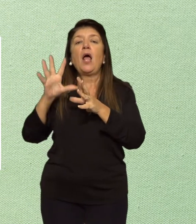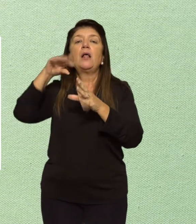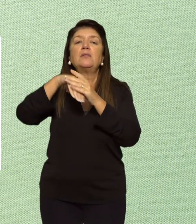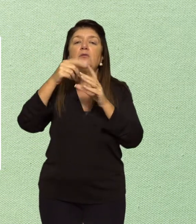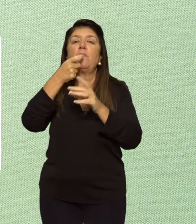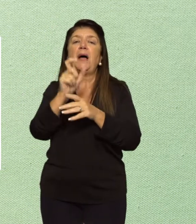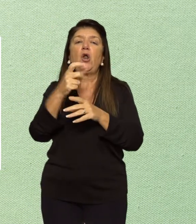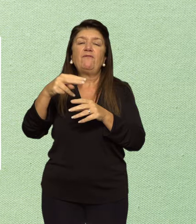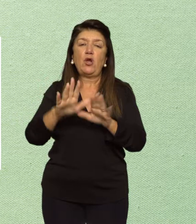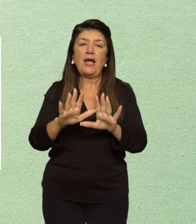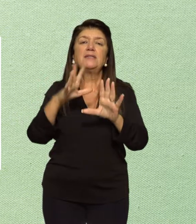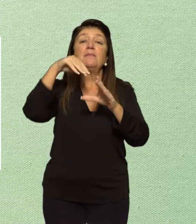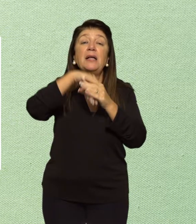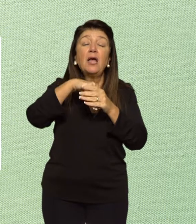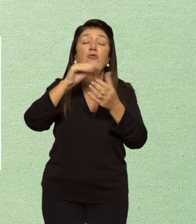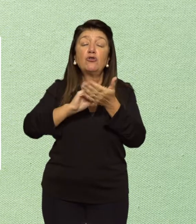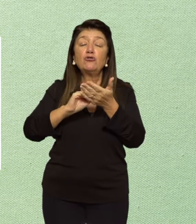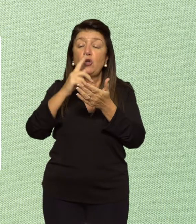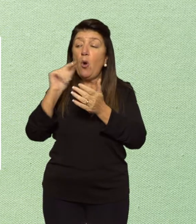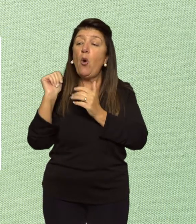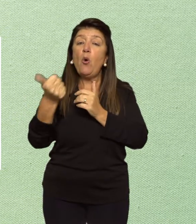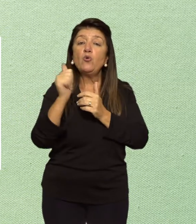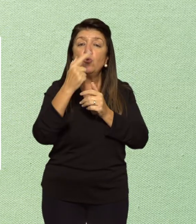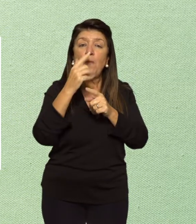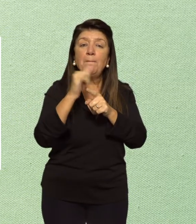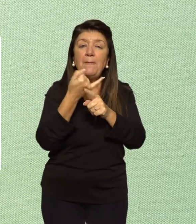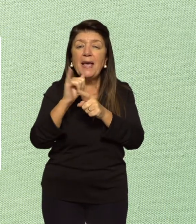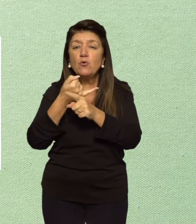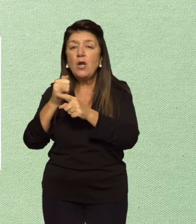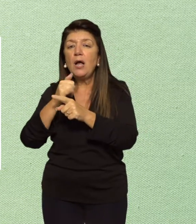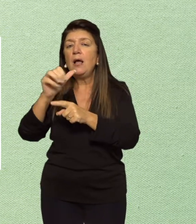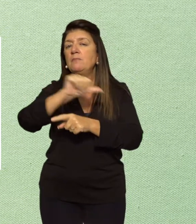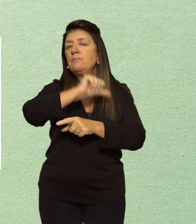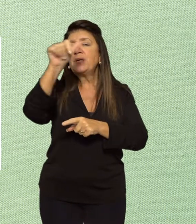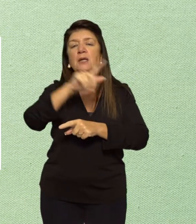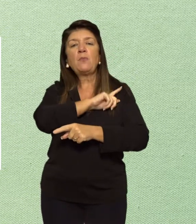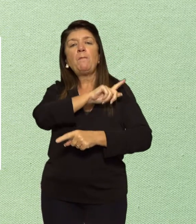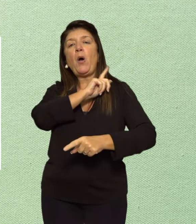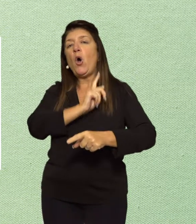nucleo delle peculiarità no? C'è uno squilibrio di potere, uguale... -Come sempre accade appunto